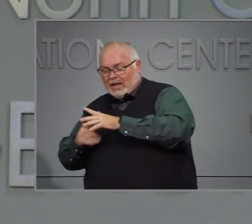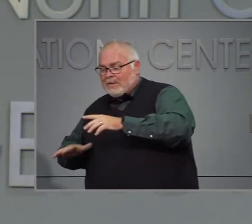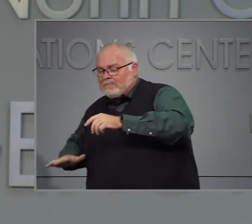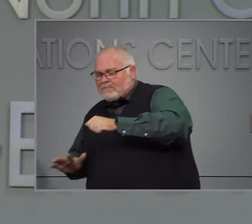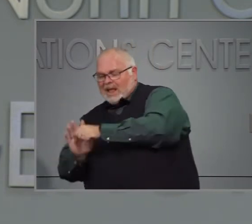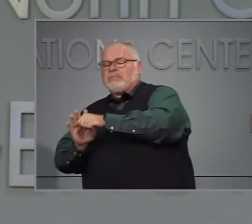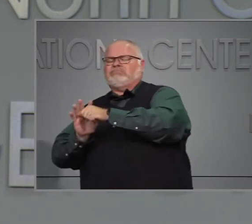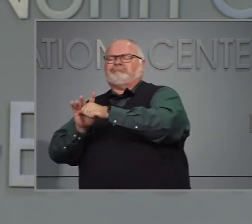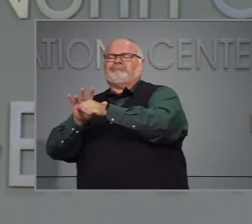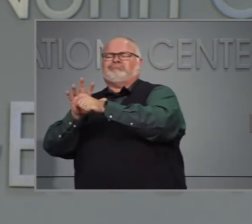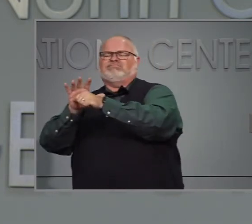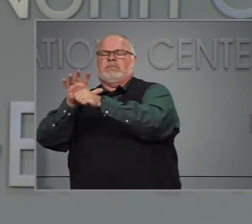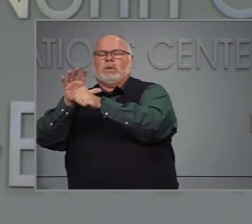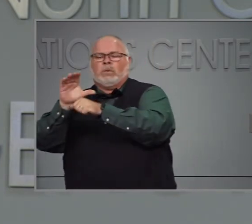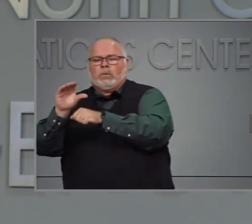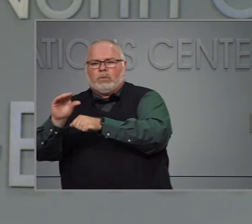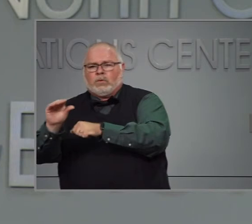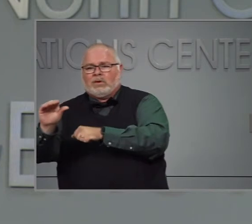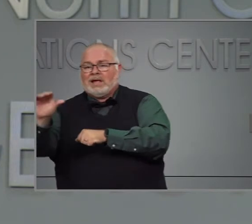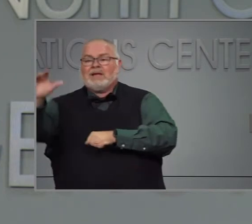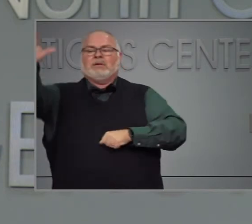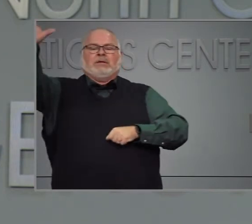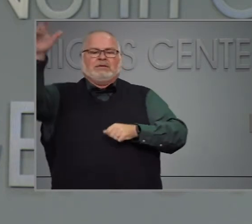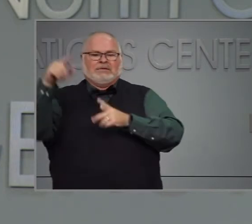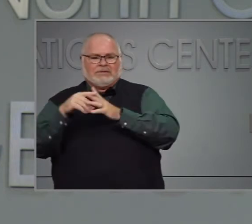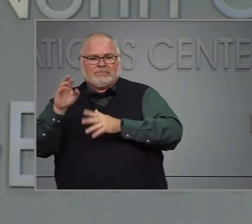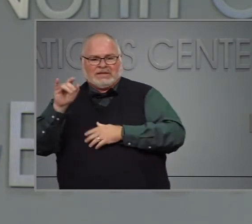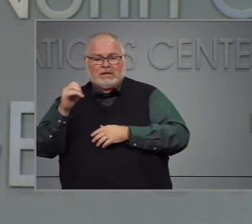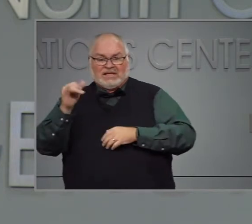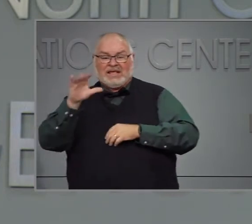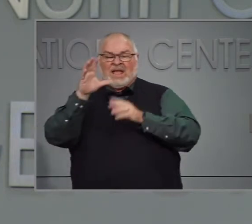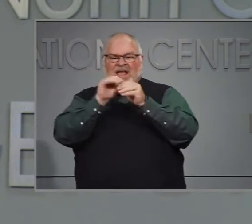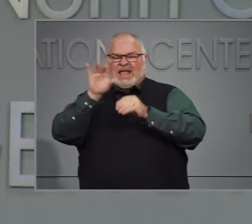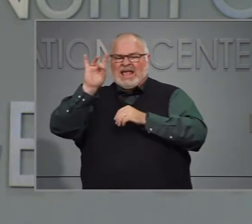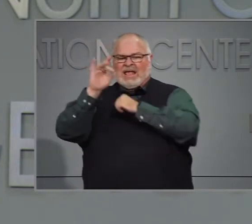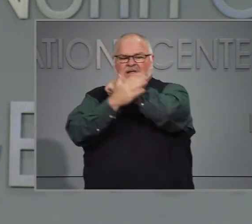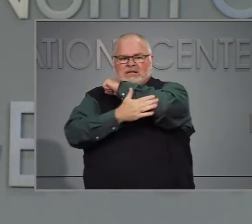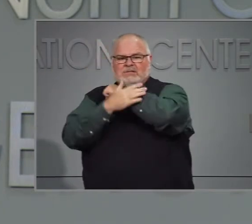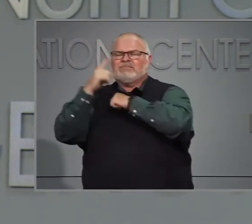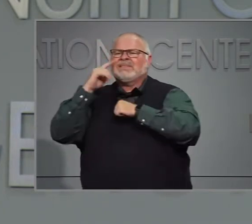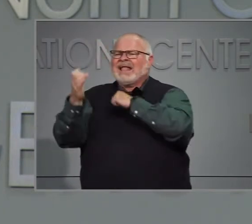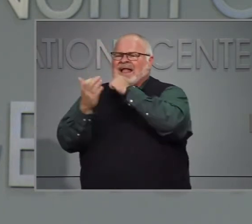daños a casas e infraestructura entre CIS, las goteras, ocho condados han solicitado